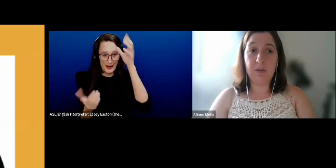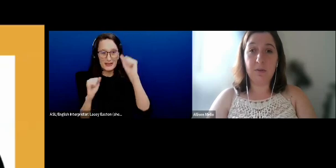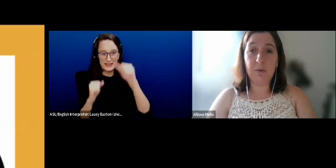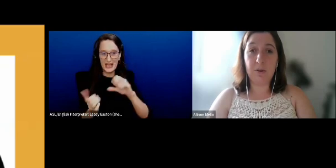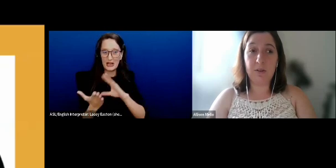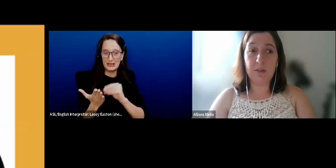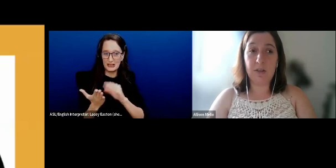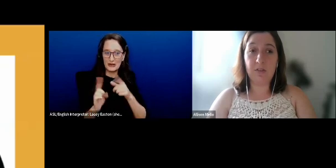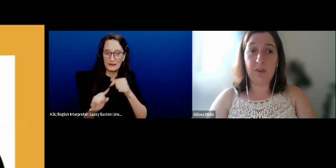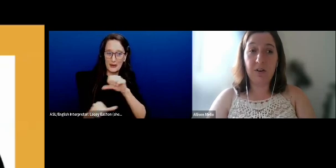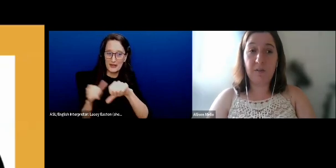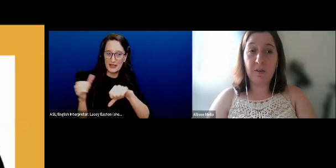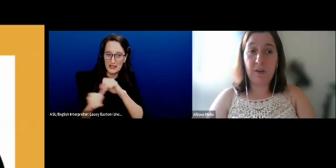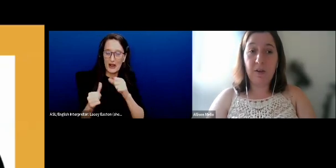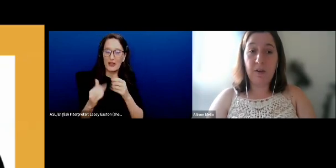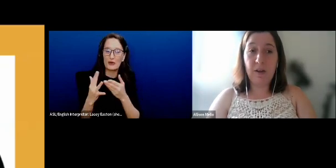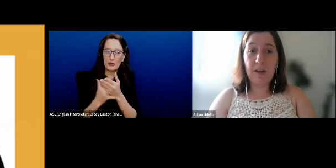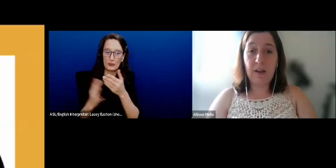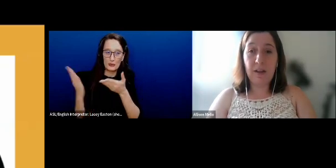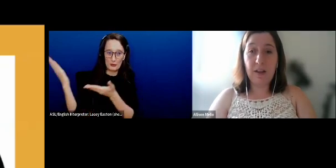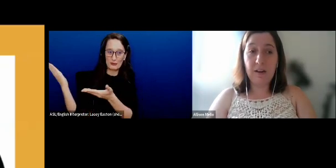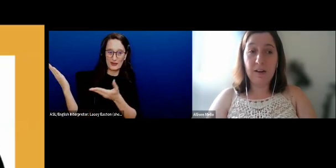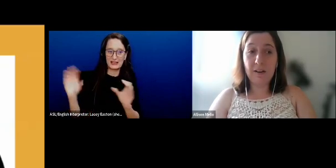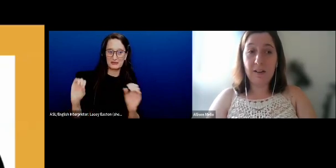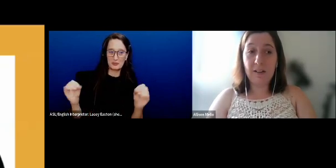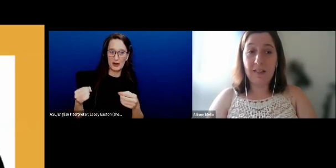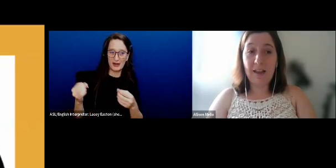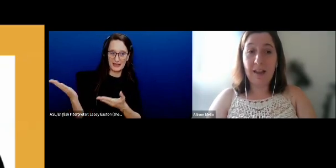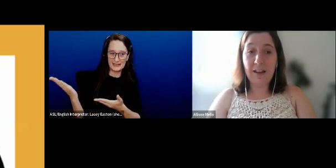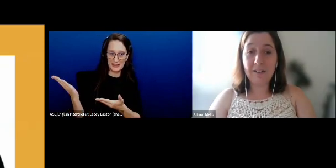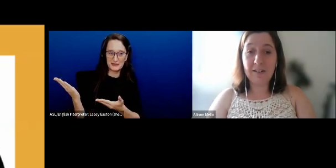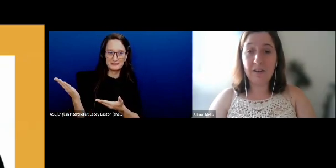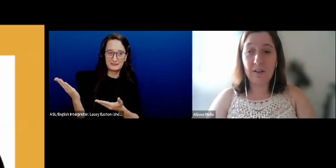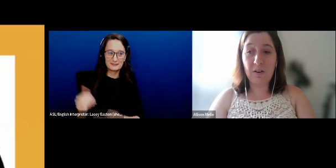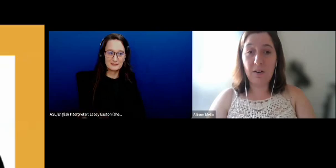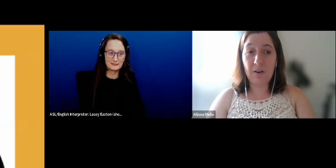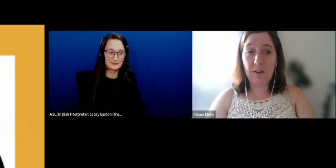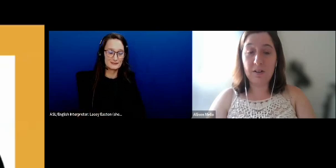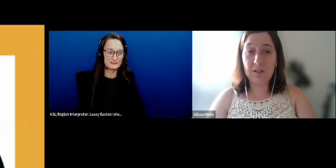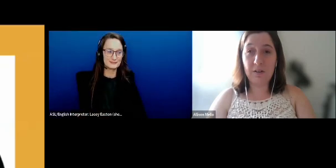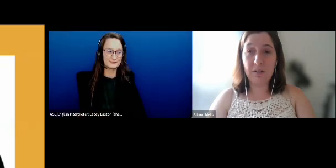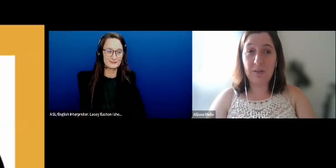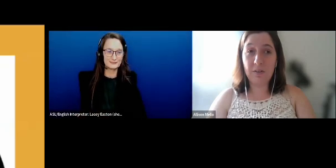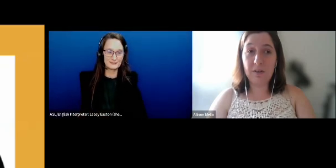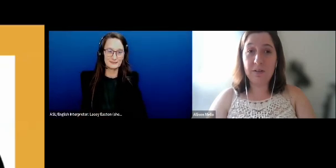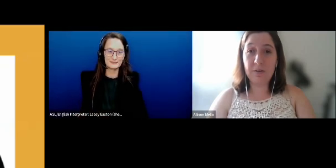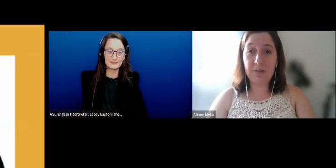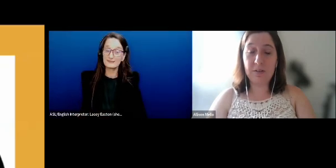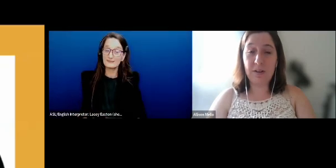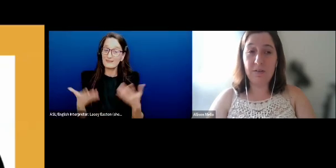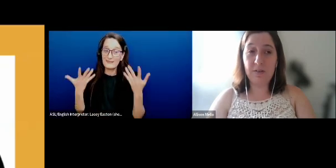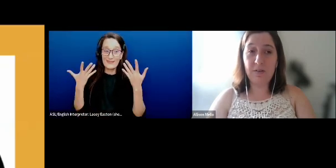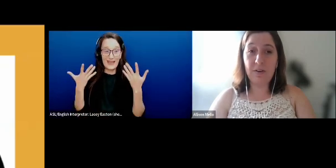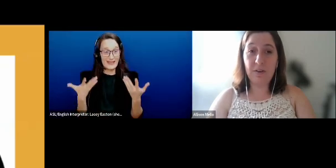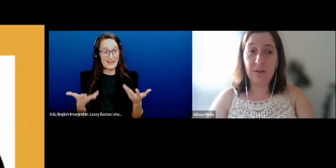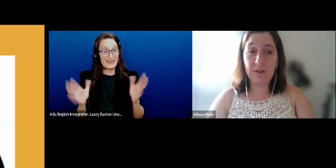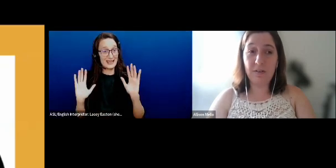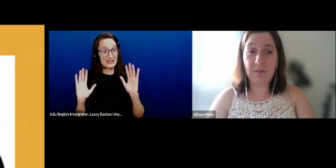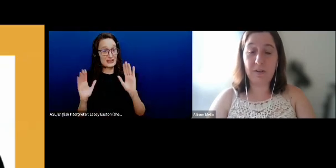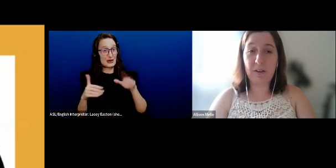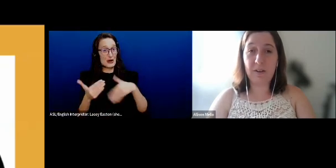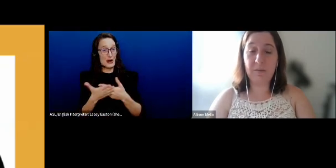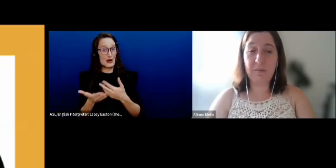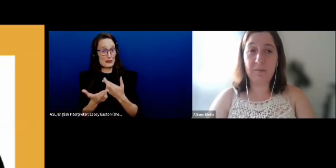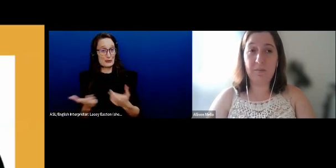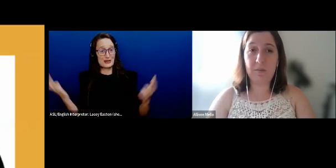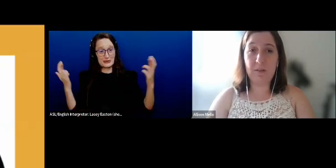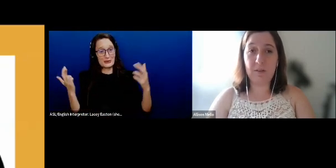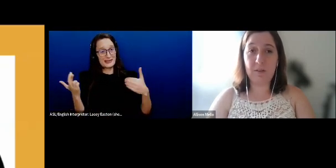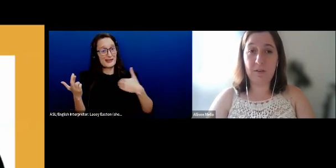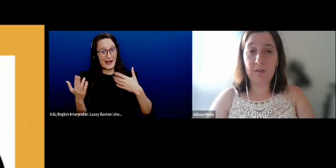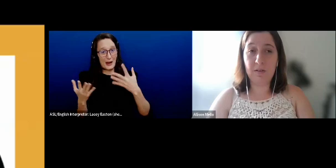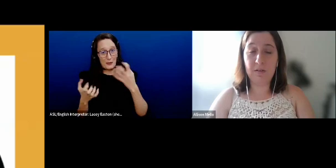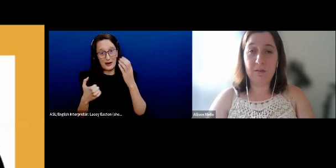a través de esta organización. Y esos son todos los recursos que tengo para compartir hoy.